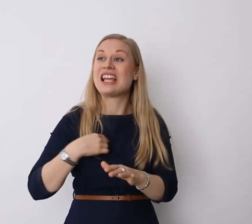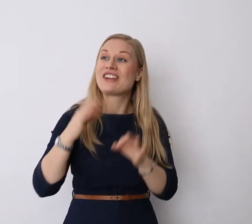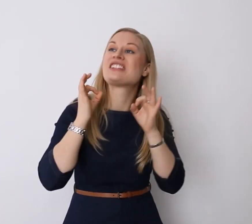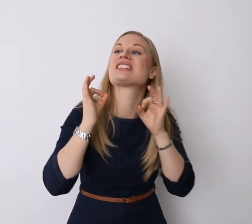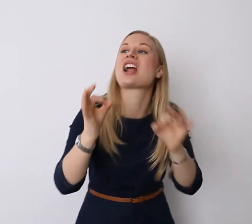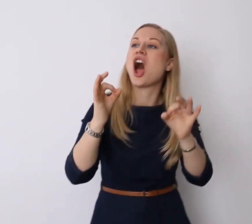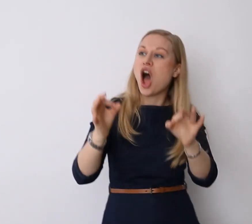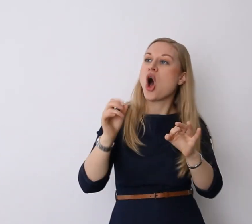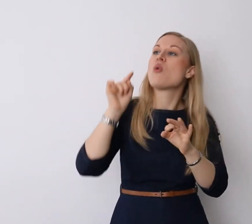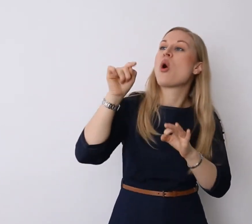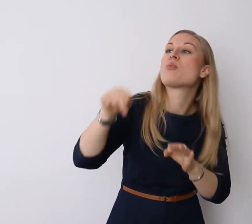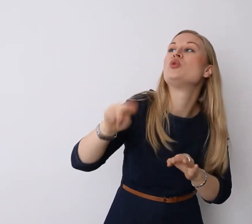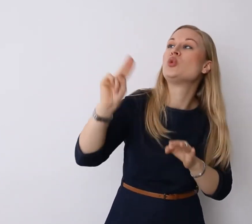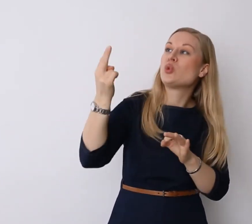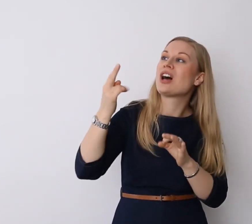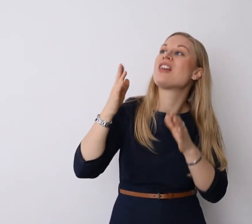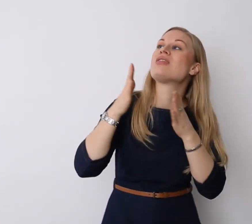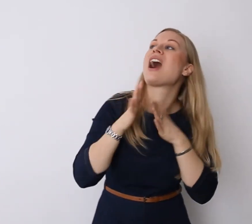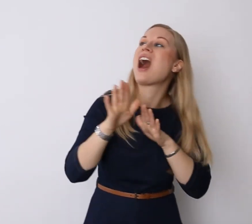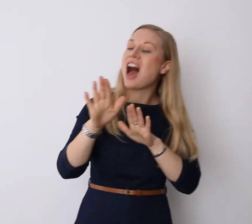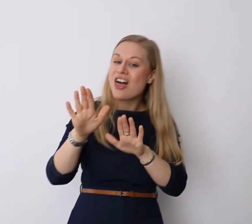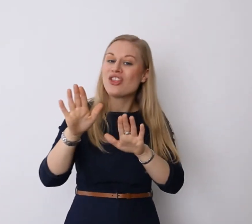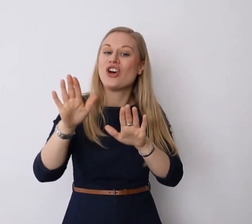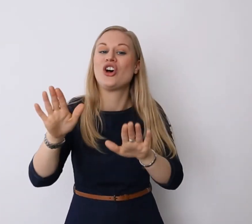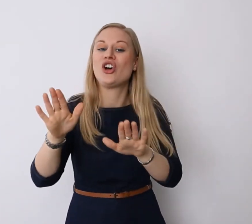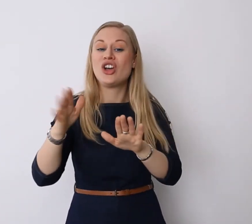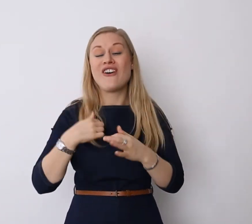Ik vertrouw op uw genade,